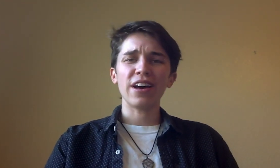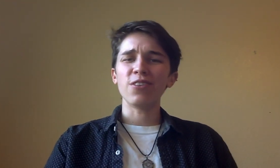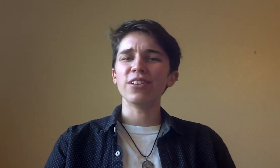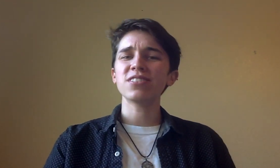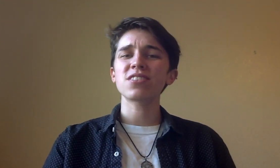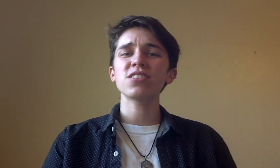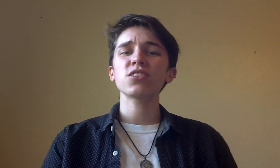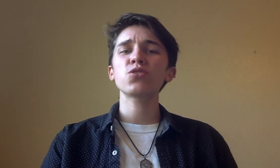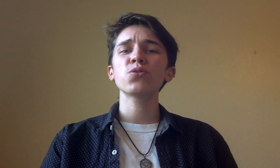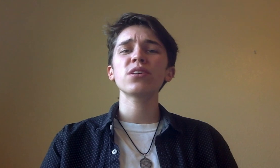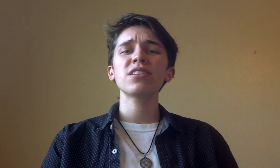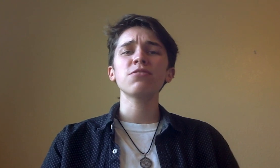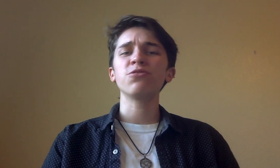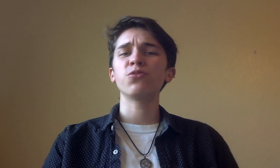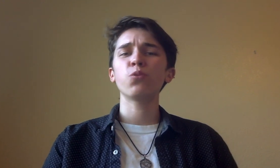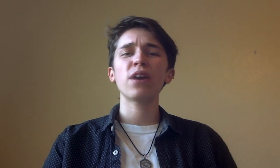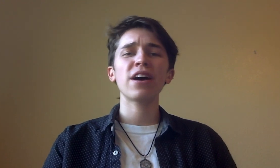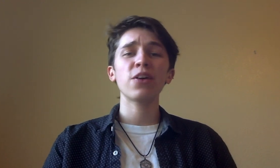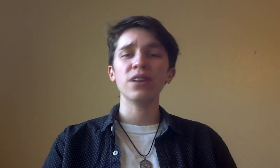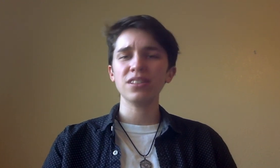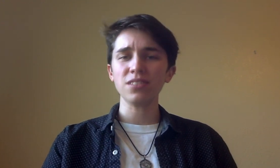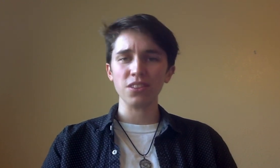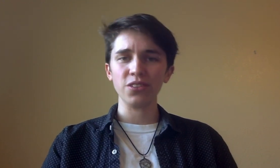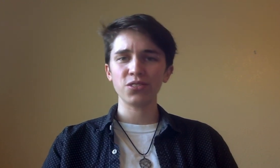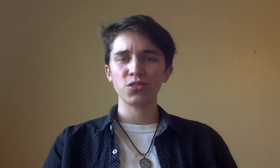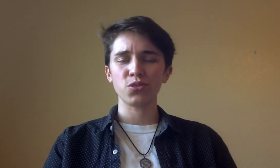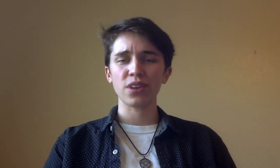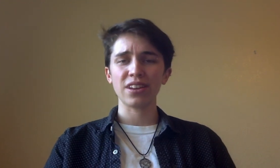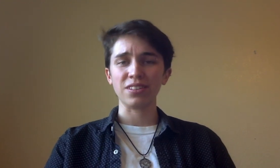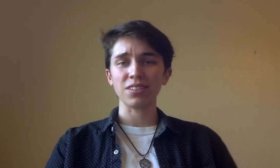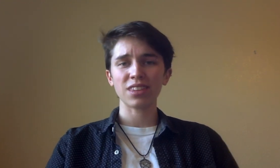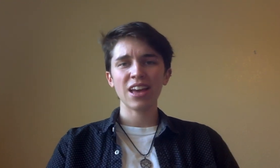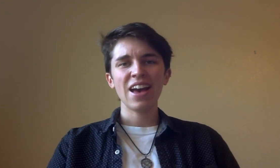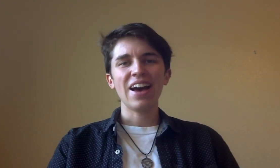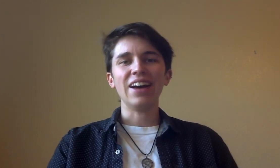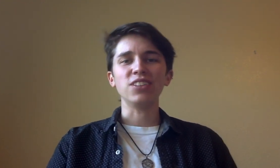¿Dónde está el dolor, dónde está la fuerza?